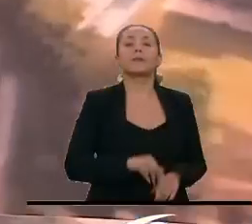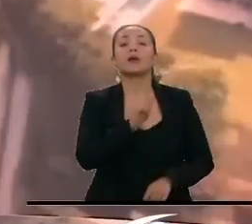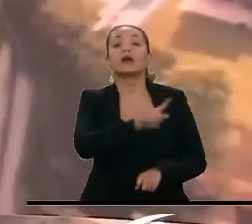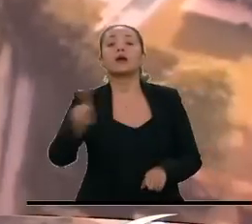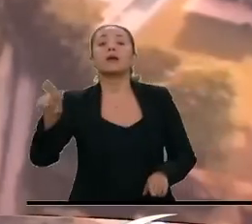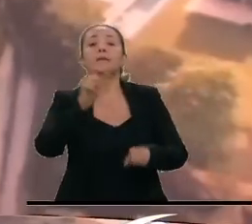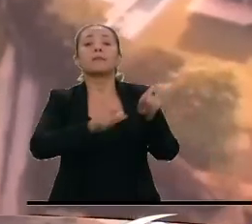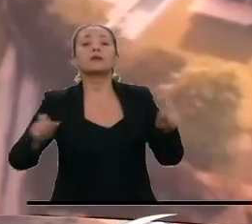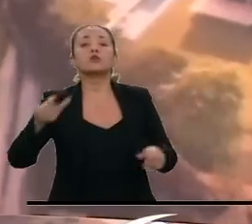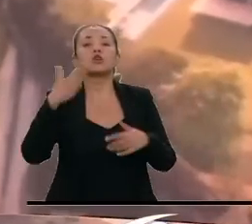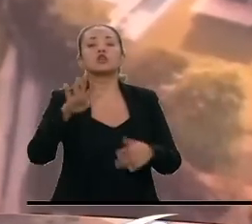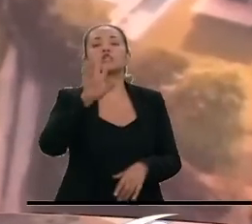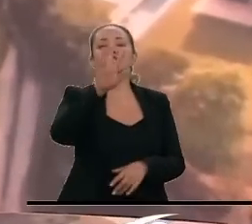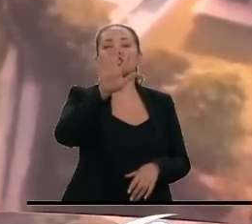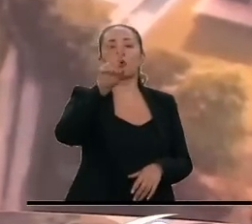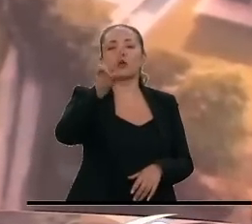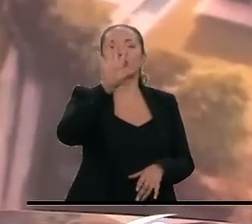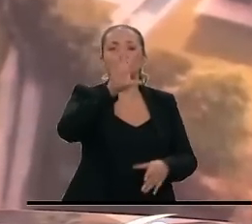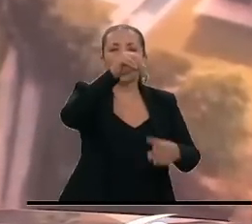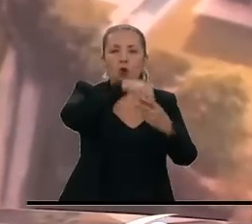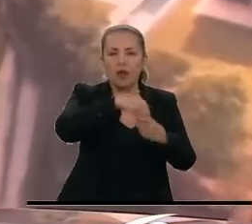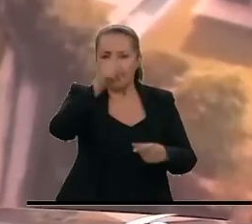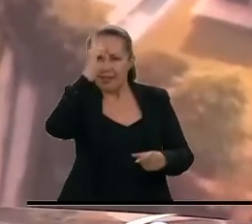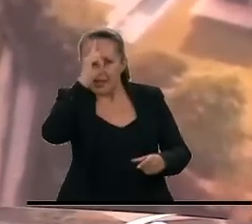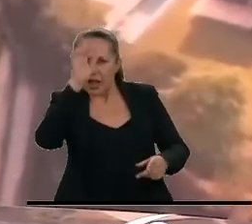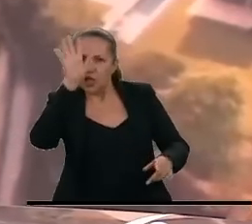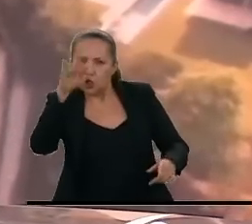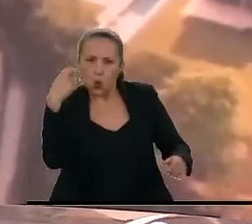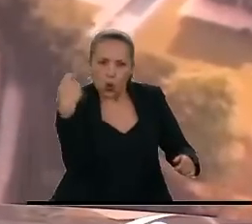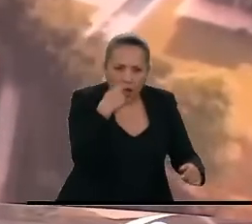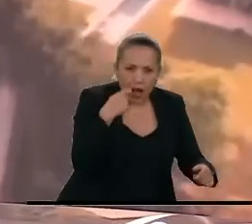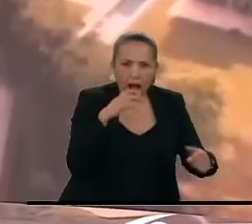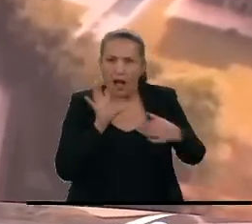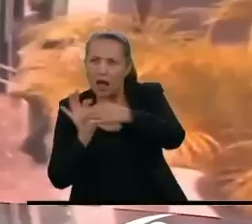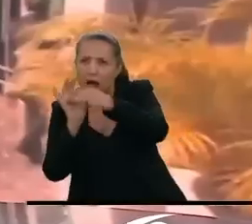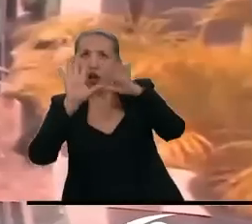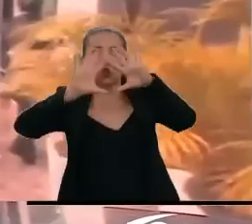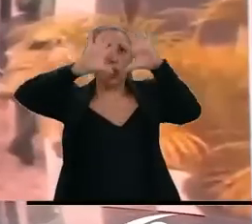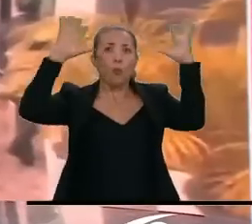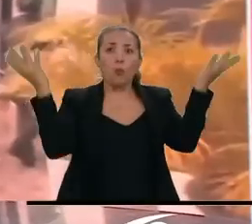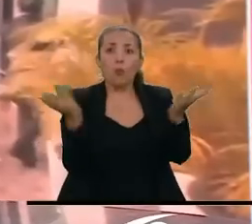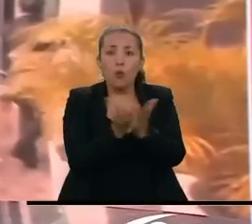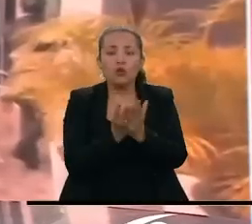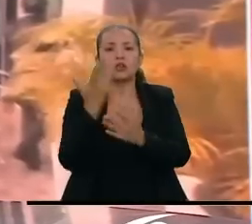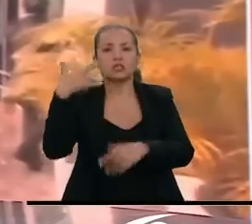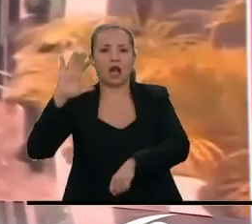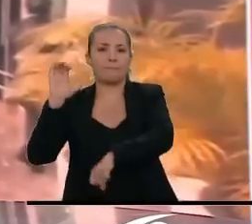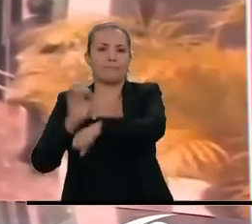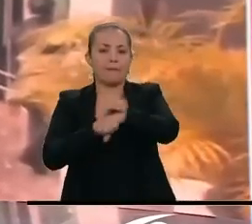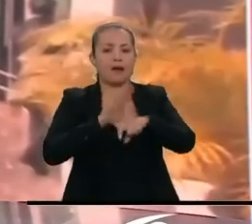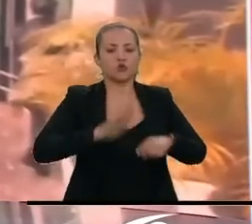inmediata y una multa de hasta 28 millones de pesos. 52 personas señaladas de